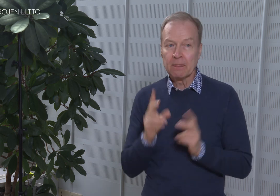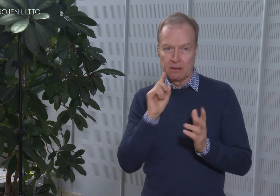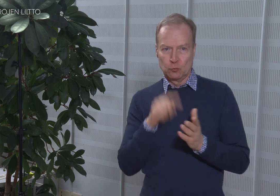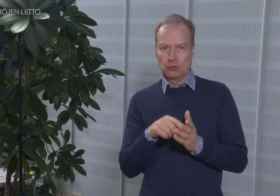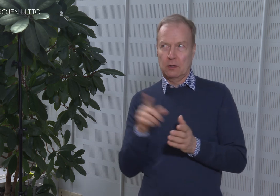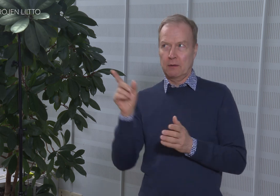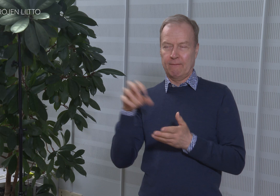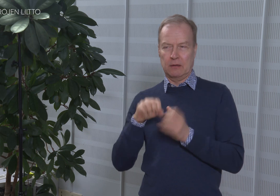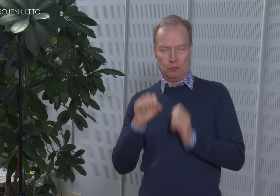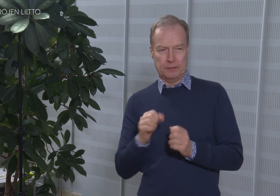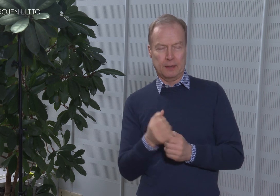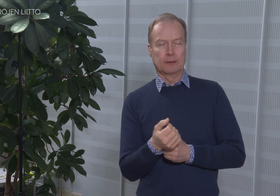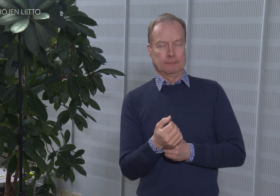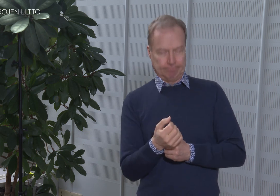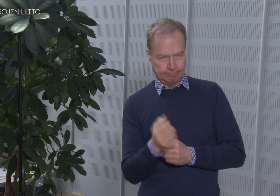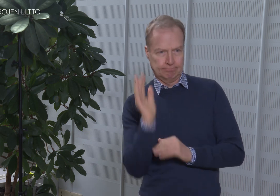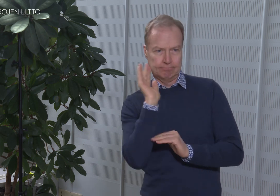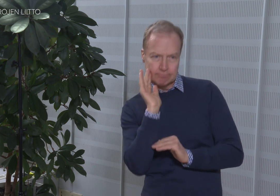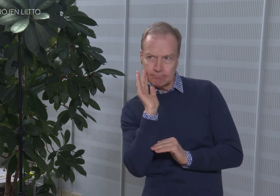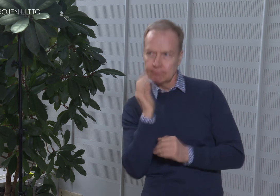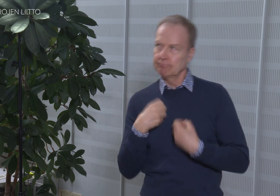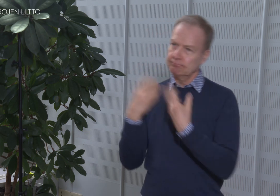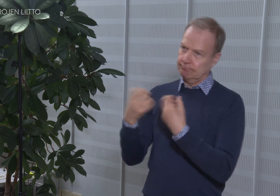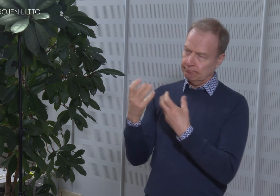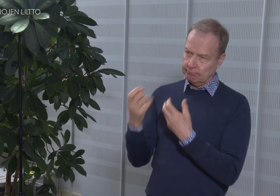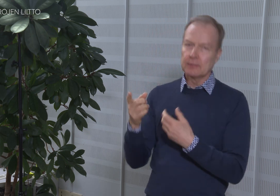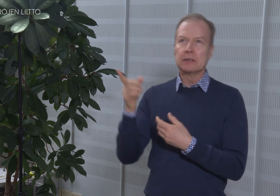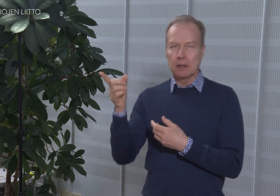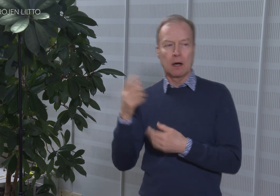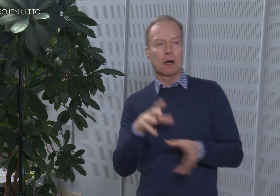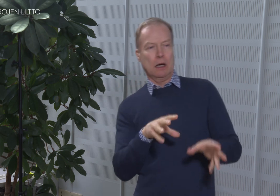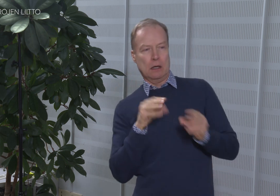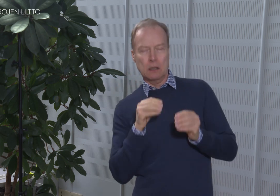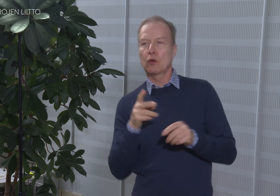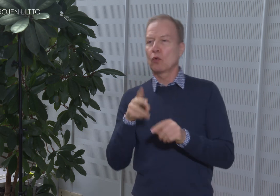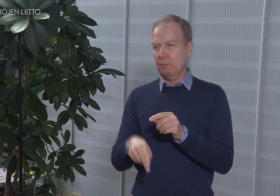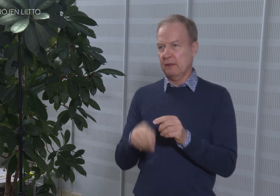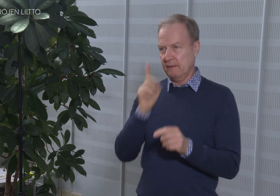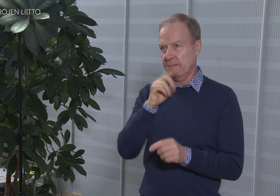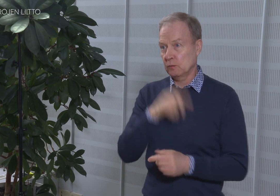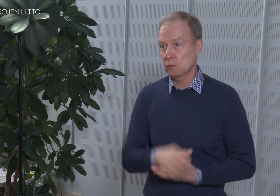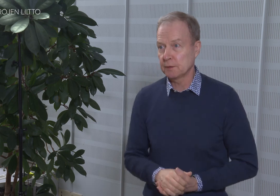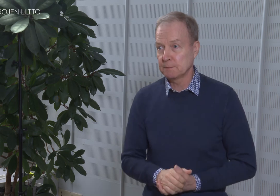Valtion velvollisuutena on kuunnella heitä sekä ryhtyä toimenpiteisiin - vääryyksien lopettamiseksi.